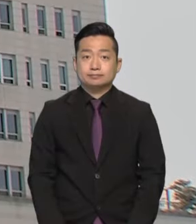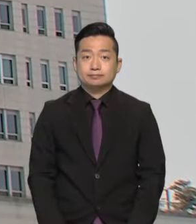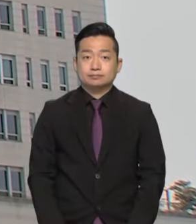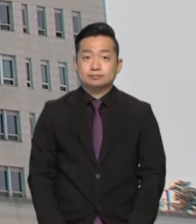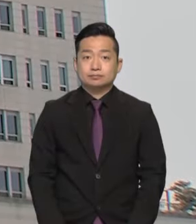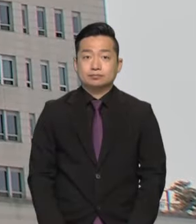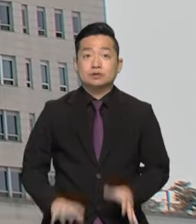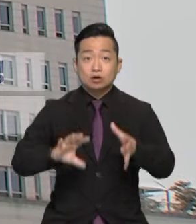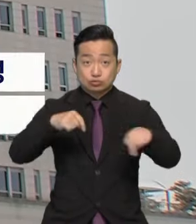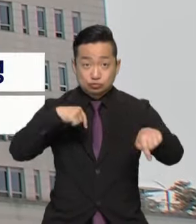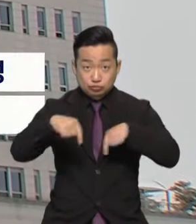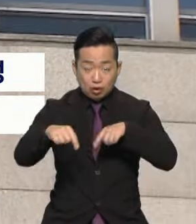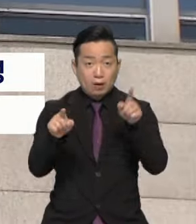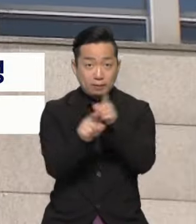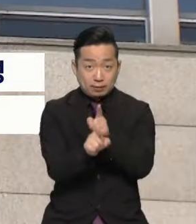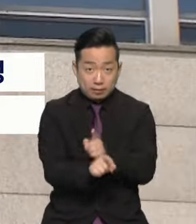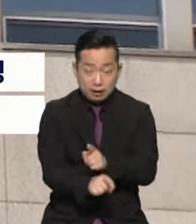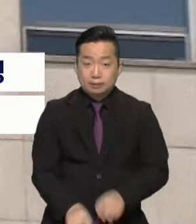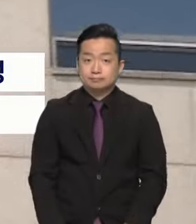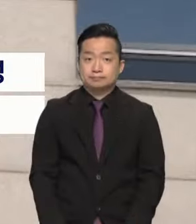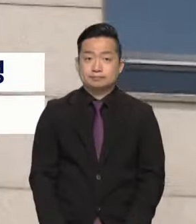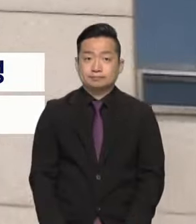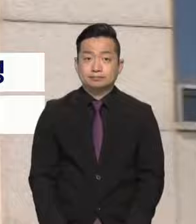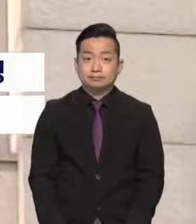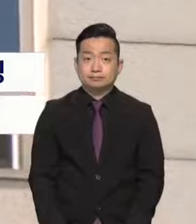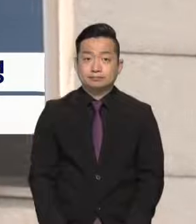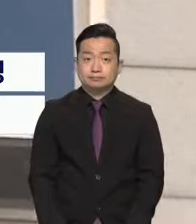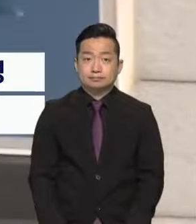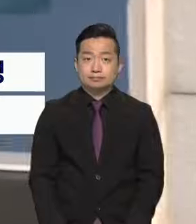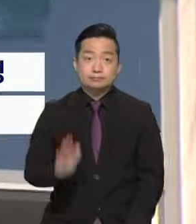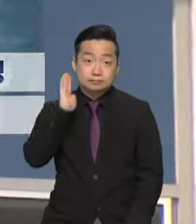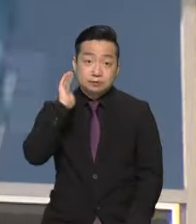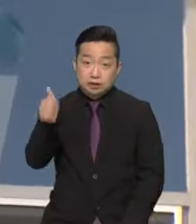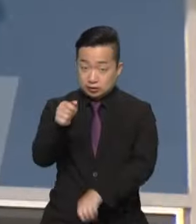국정 쇄신을 위해 준폭 규모의 내각 교체와 함께 대통령실 조직 개편 가능성도